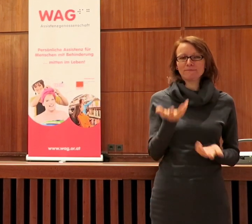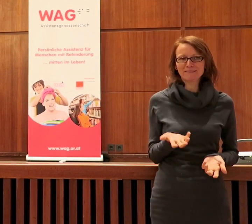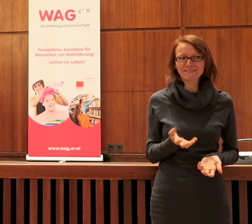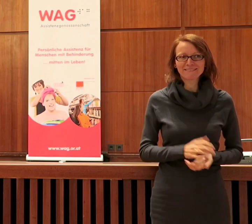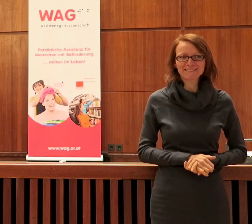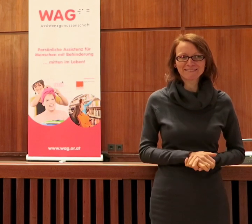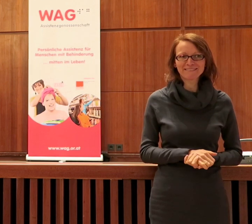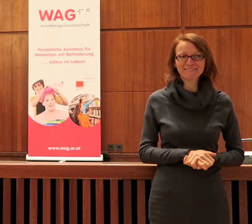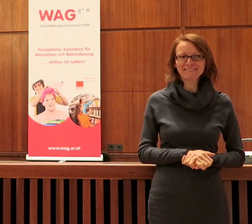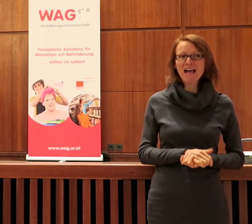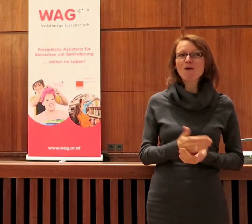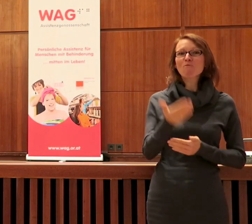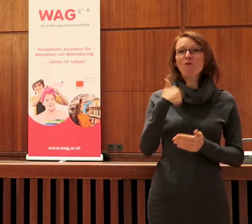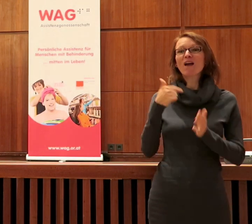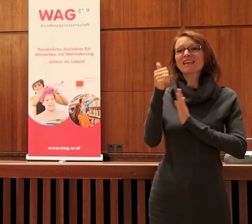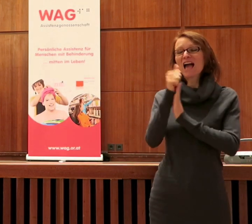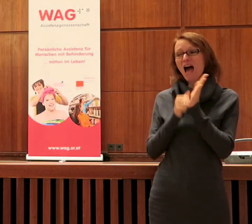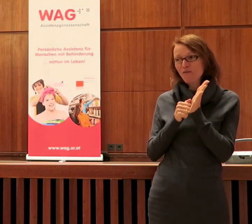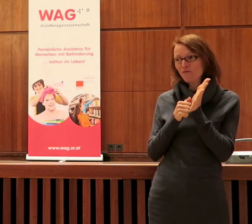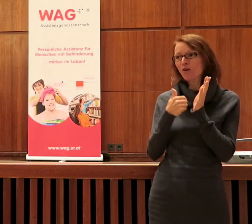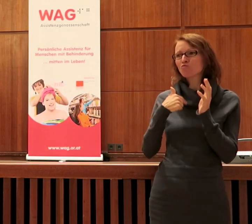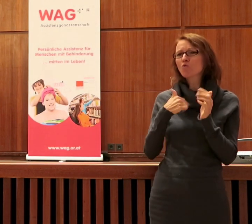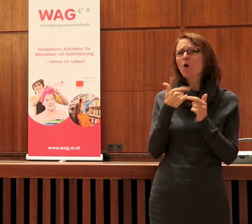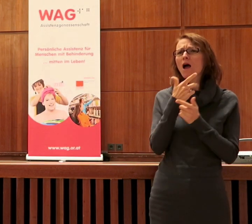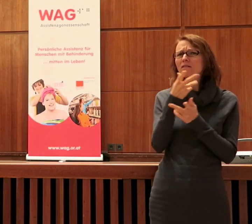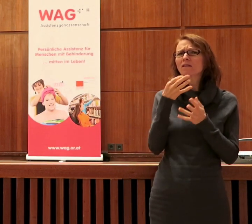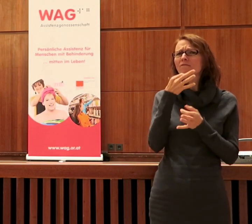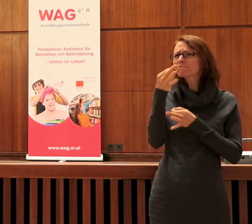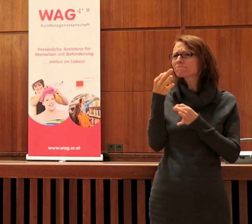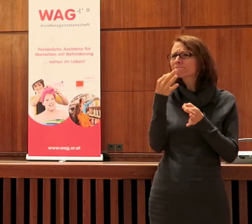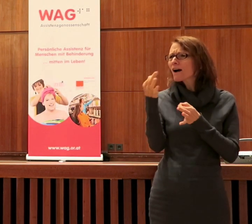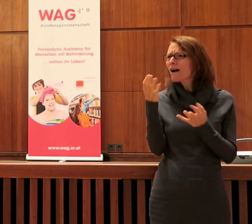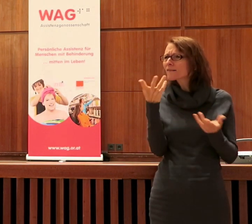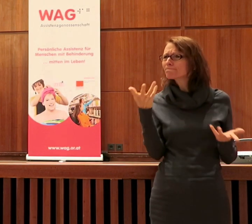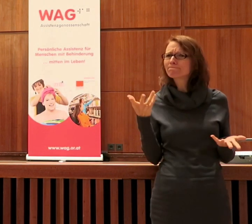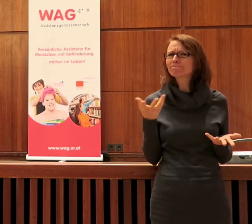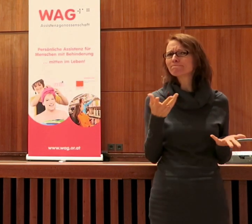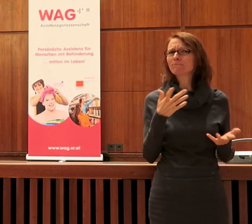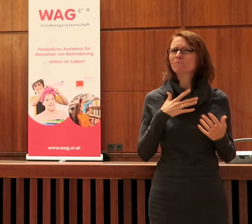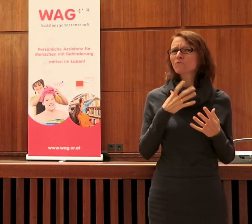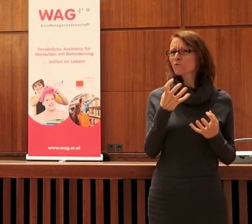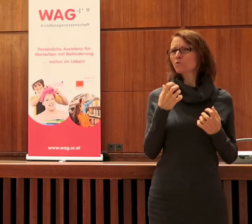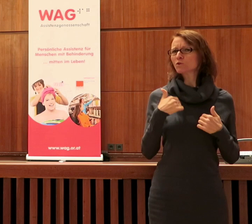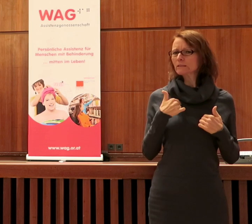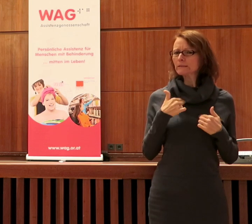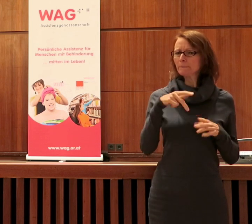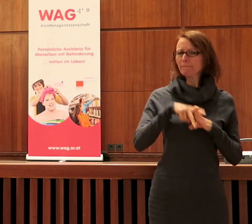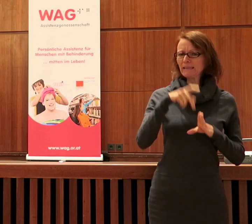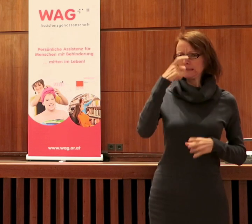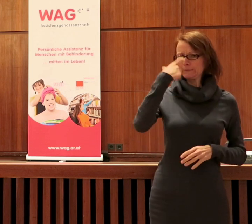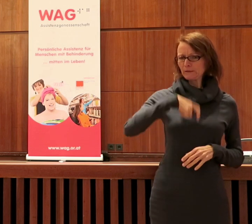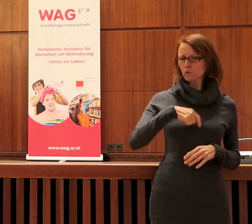Bevor ich anfange, klär ich immer gern ein paar Fragen, die man als Behinderter immer wieder gestellt kriegt.